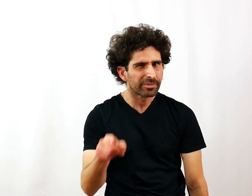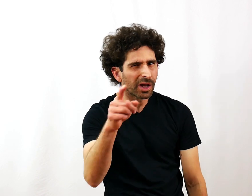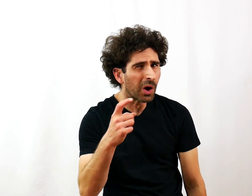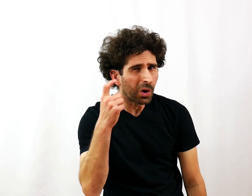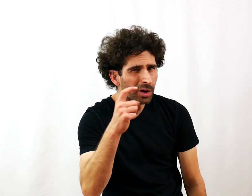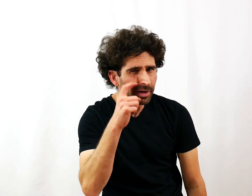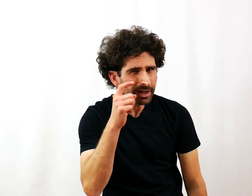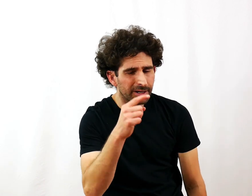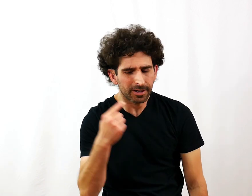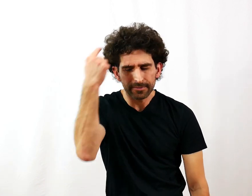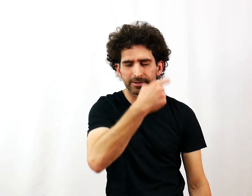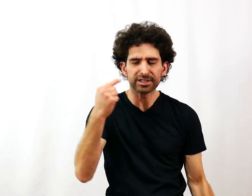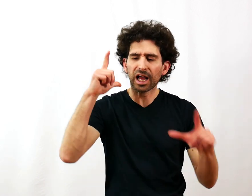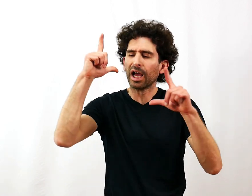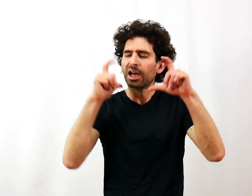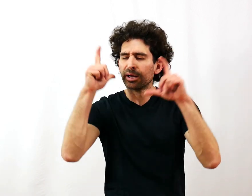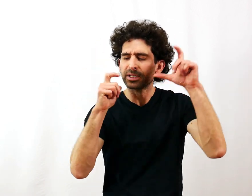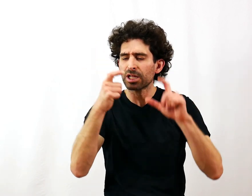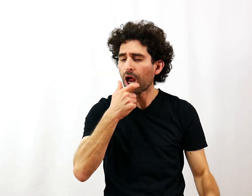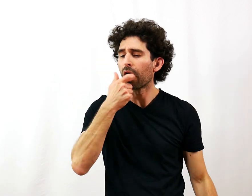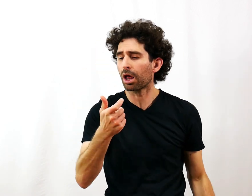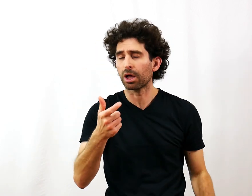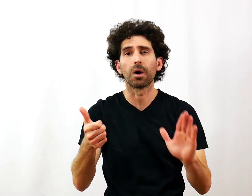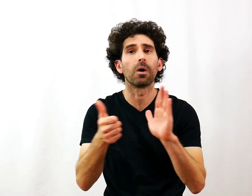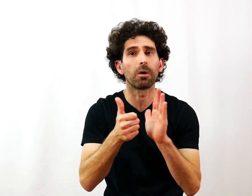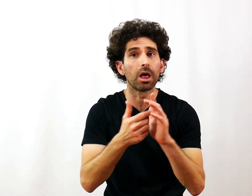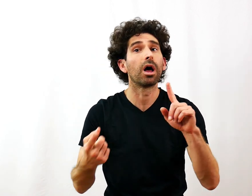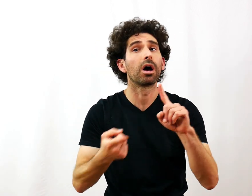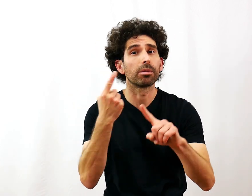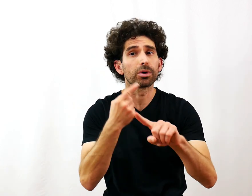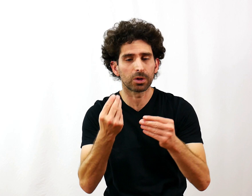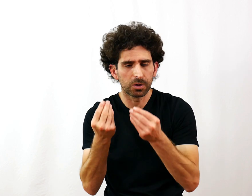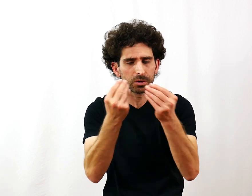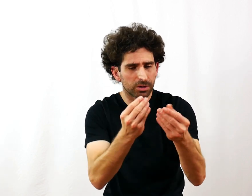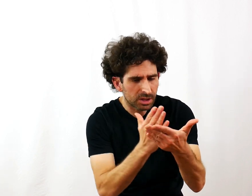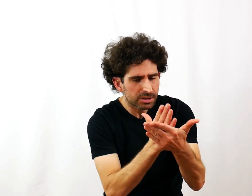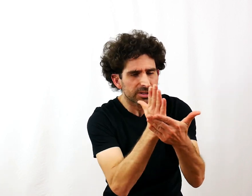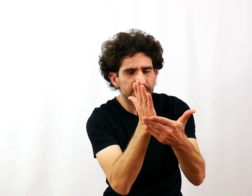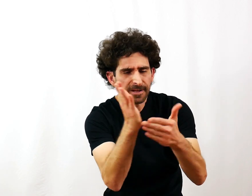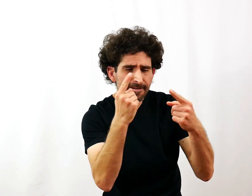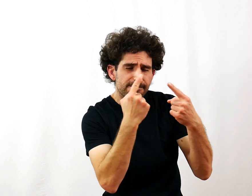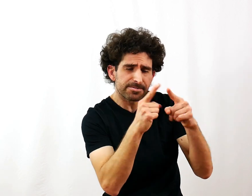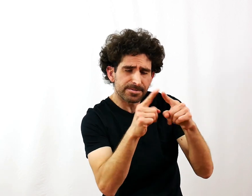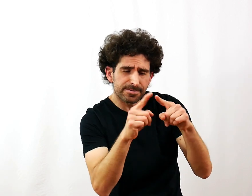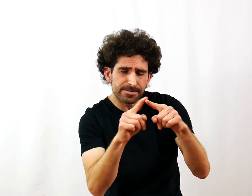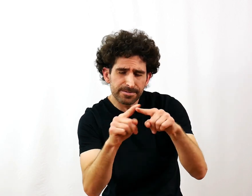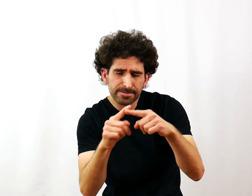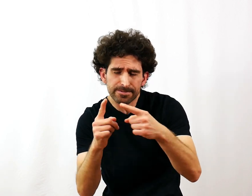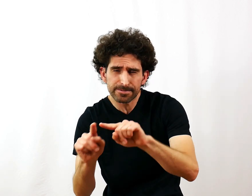Tu as remarqué ? La langue joue un rôle important dans les expressions faciales. Elle leur donne des sens différents.